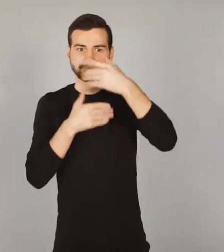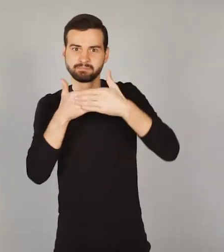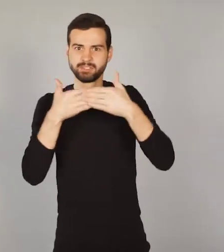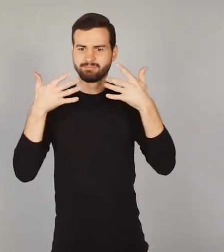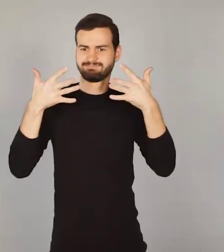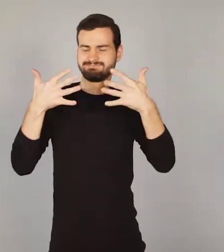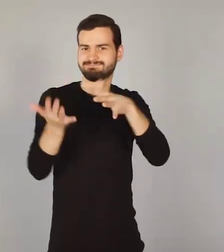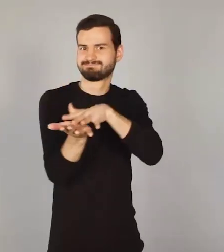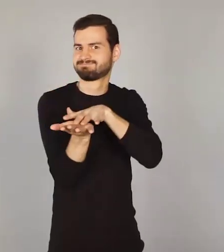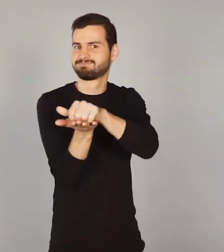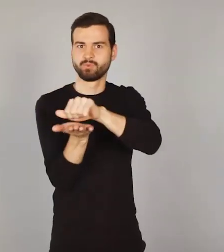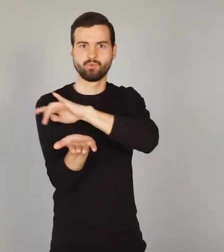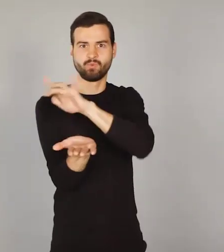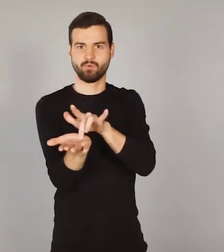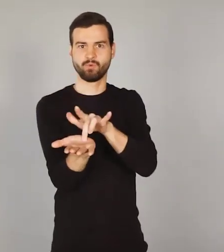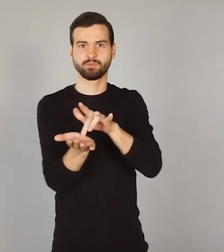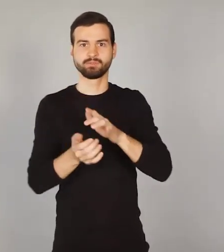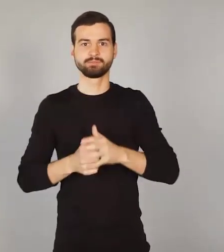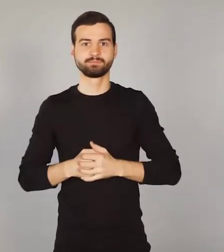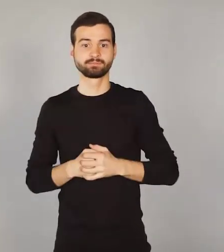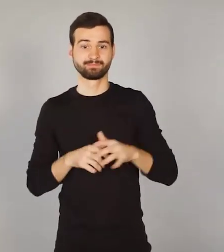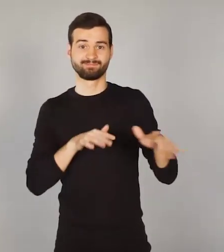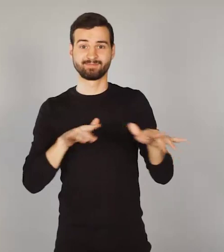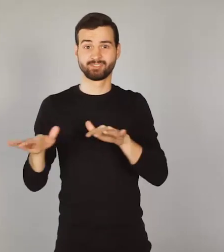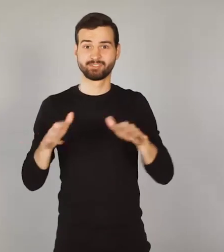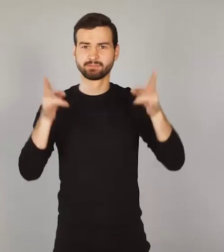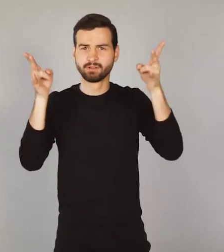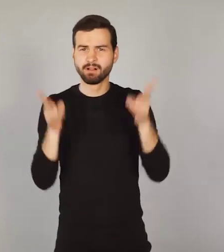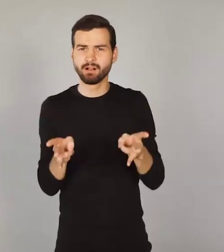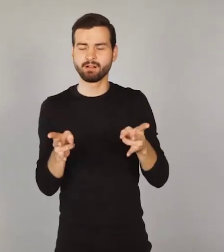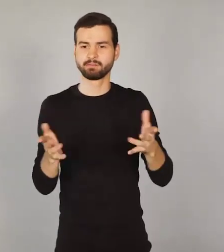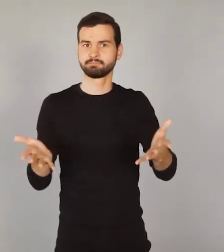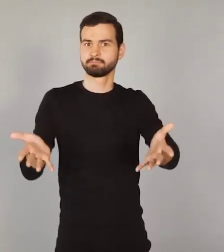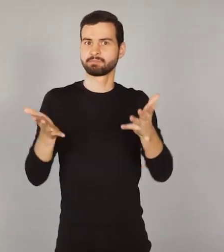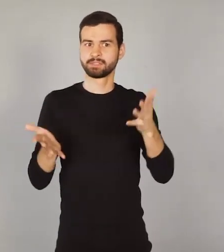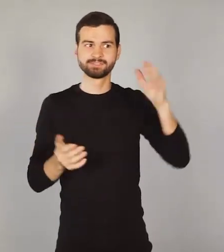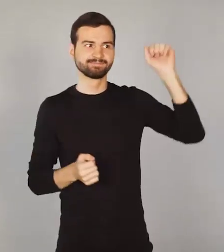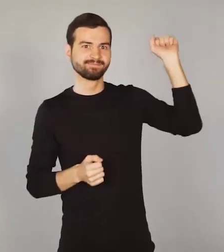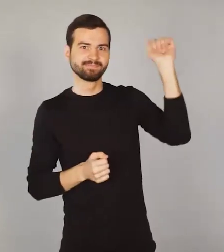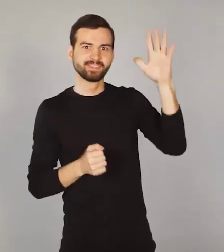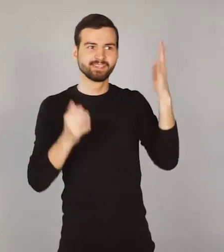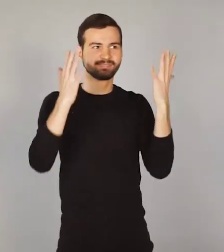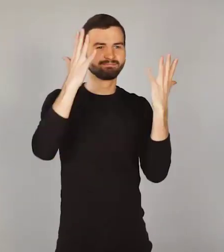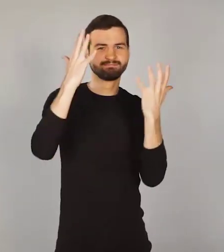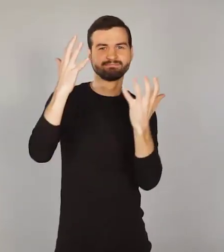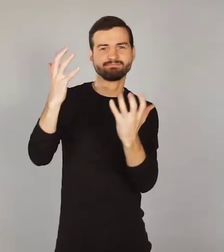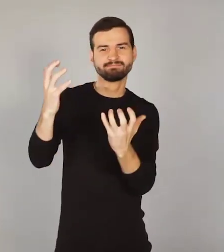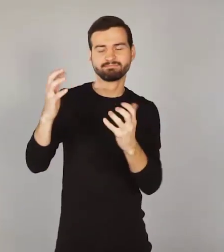перед надвигающимся крушением города. Драматизм действия, романтические эффекты освещения и